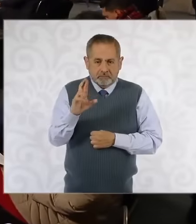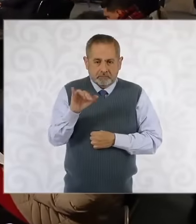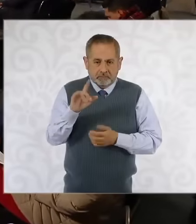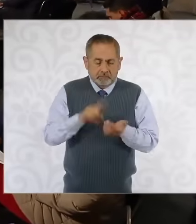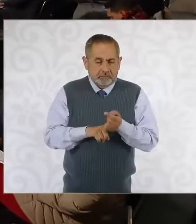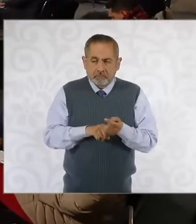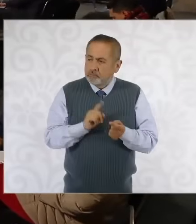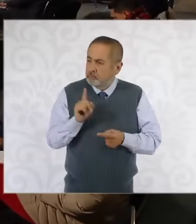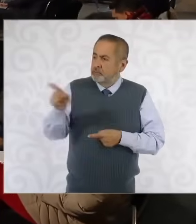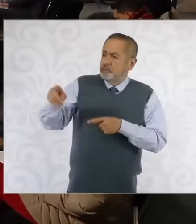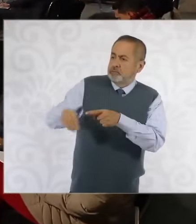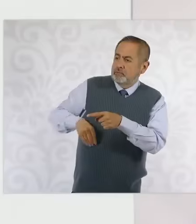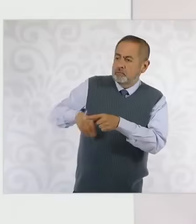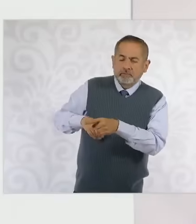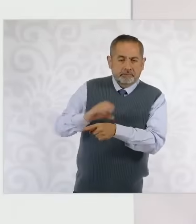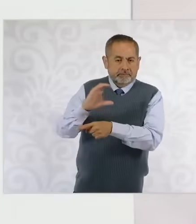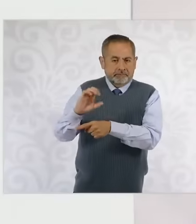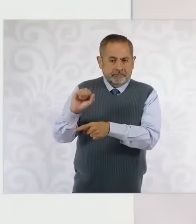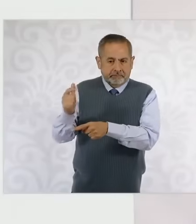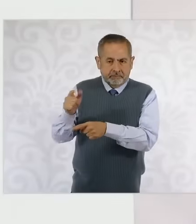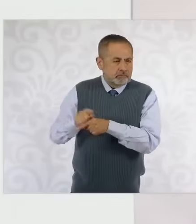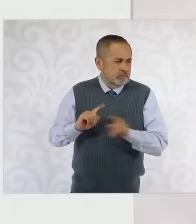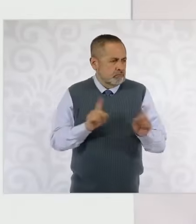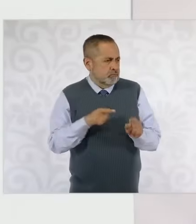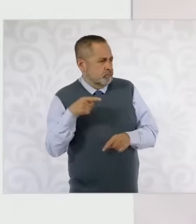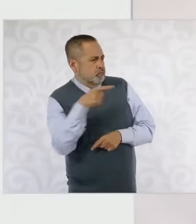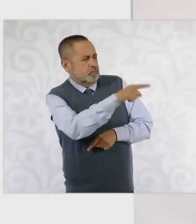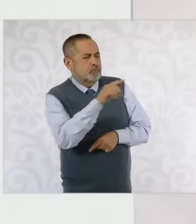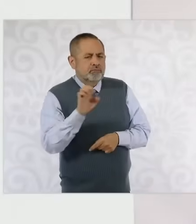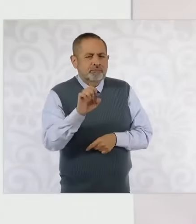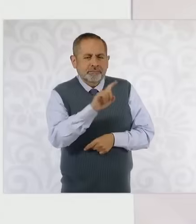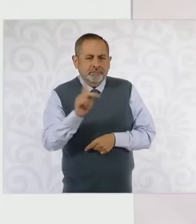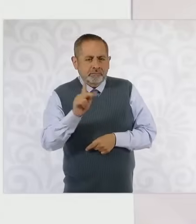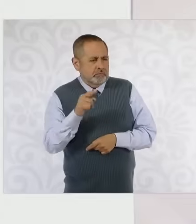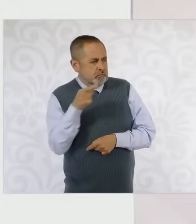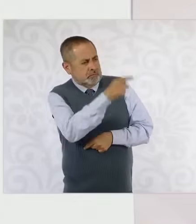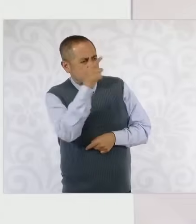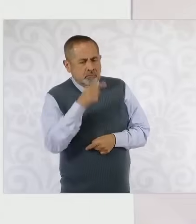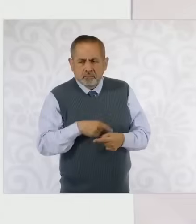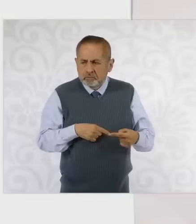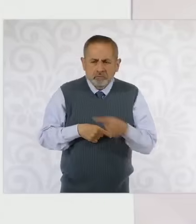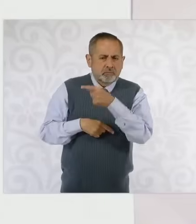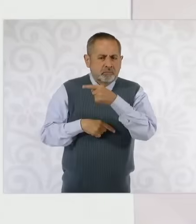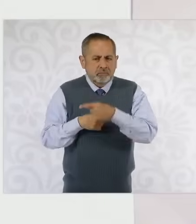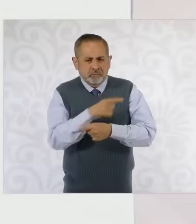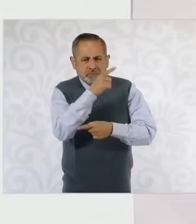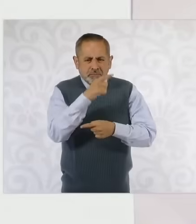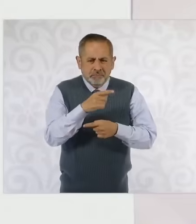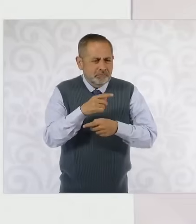Salinas y illo de quién era el responsable pero en realidad no rescataron a los deudores sino